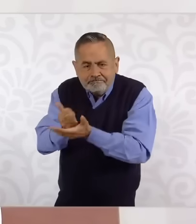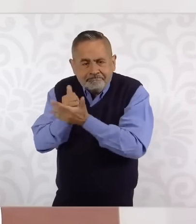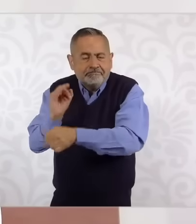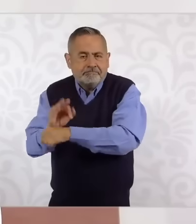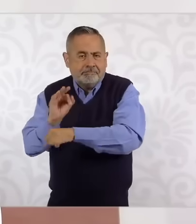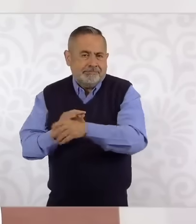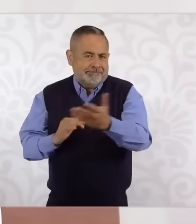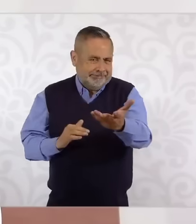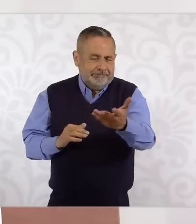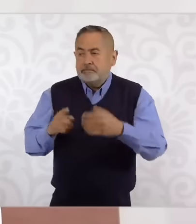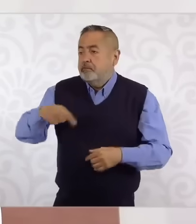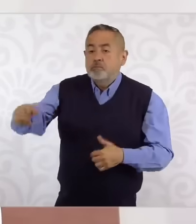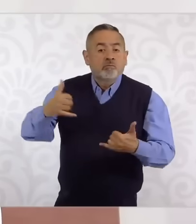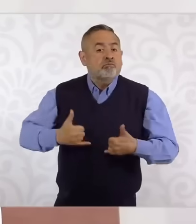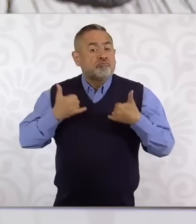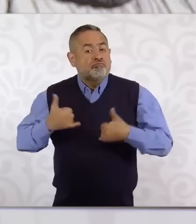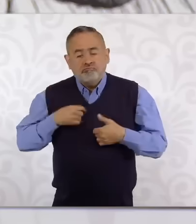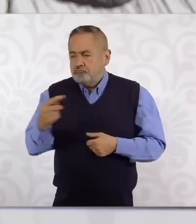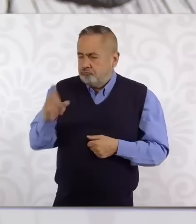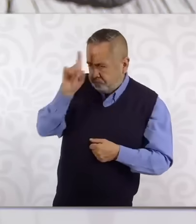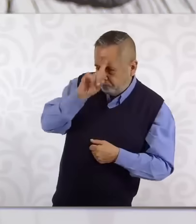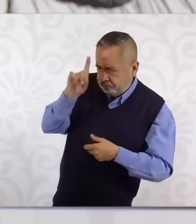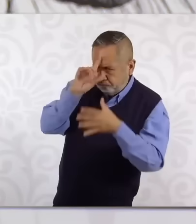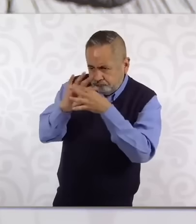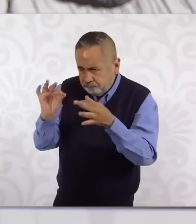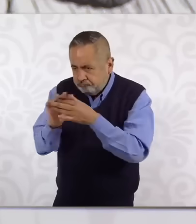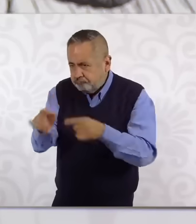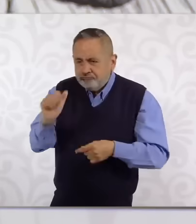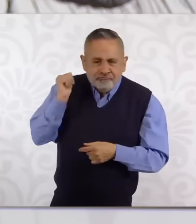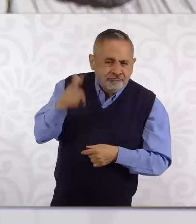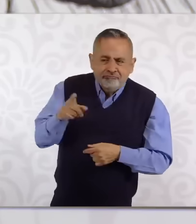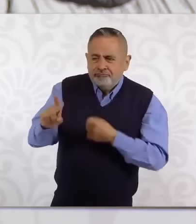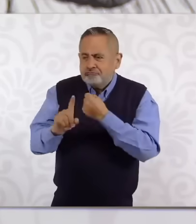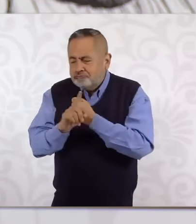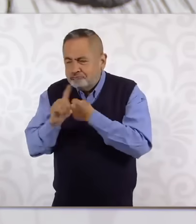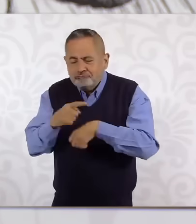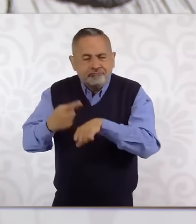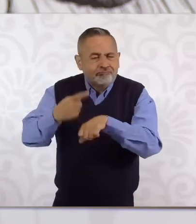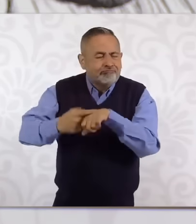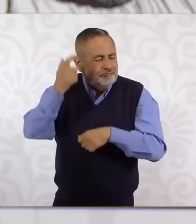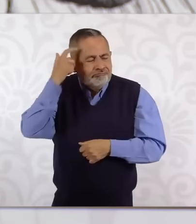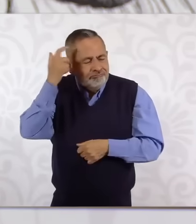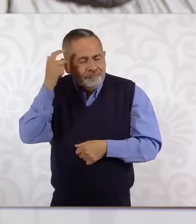los jóvenes, pues los orientamos, tienen problemas de salud mental, de algún problema de depresión,